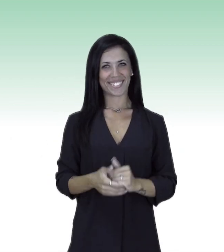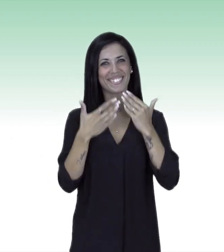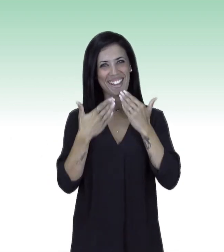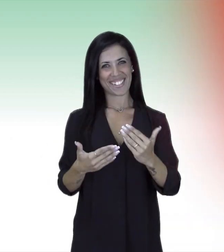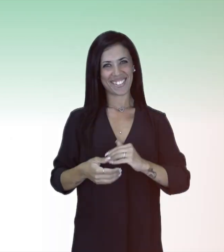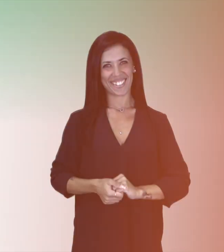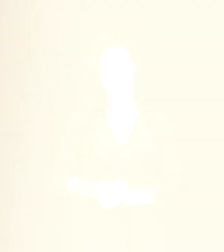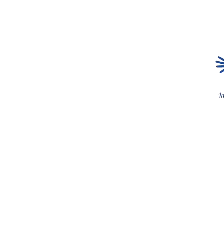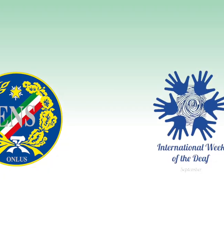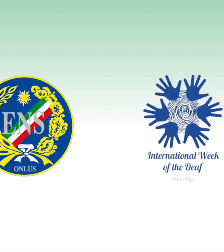Grazie!